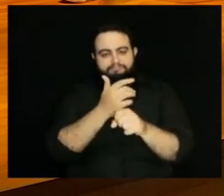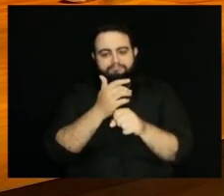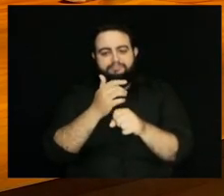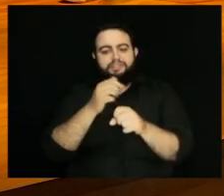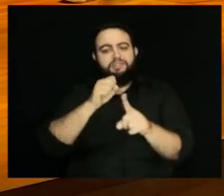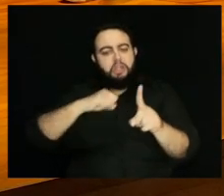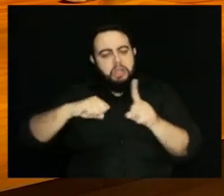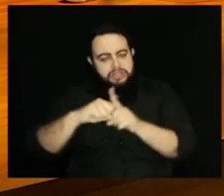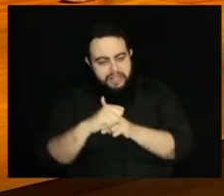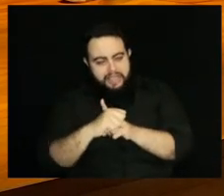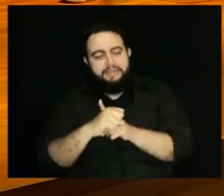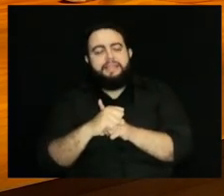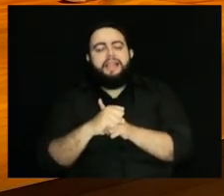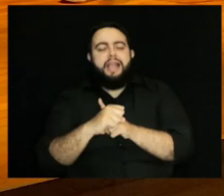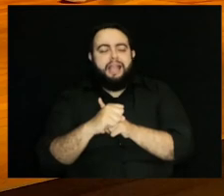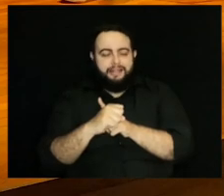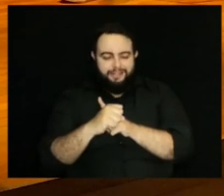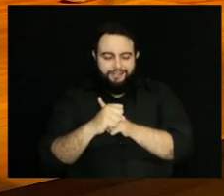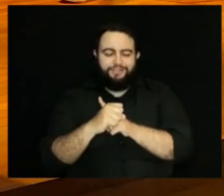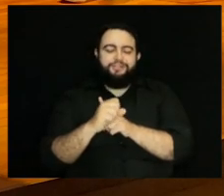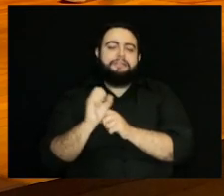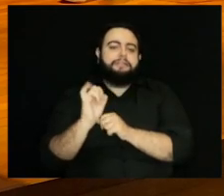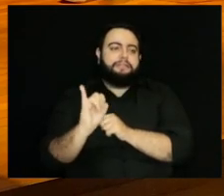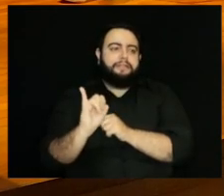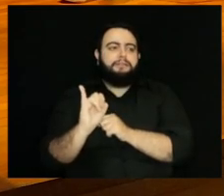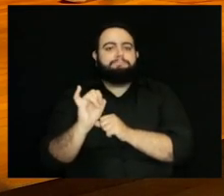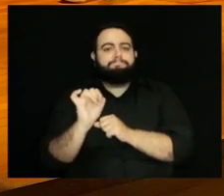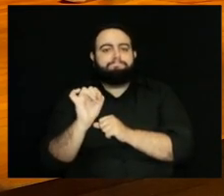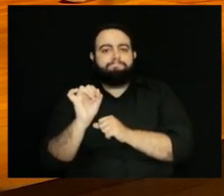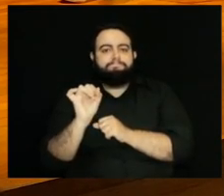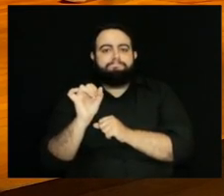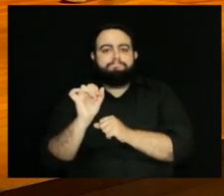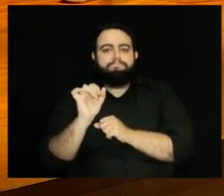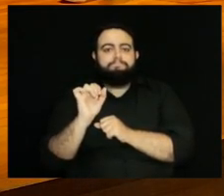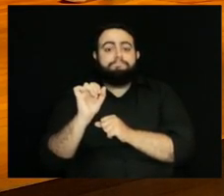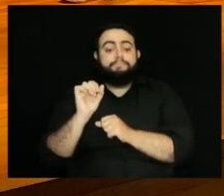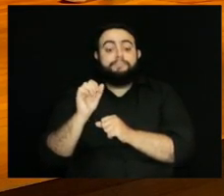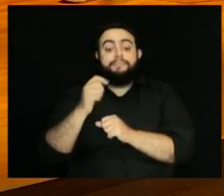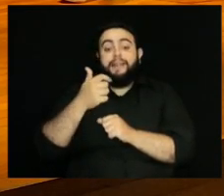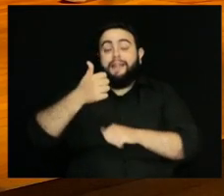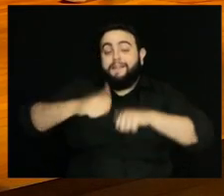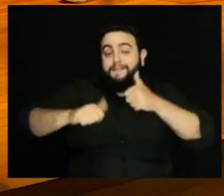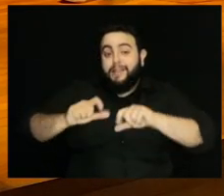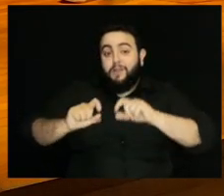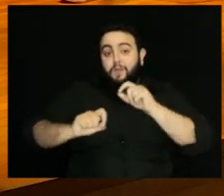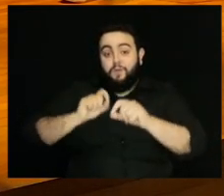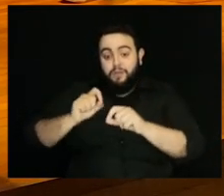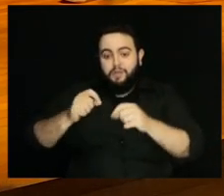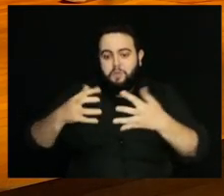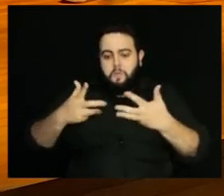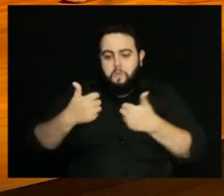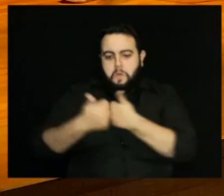que eles poderiam ter, considerando a qualidade e a representatividade do que eles fazem. Então